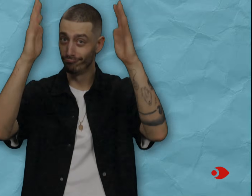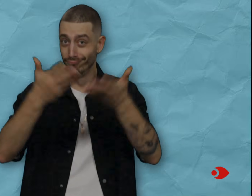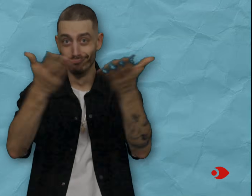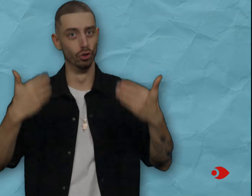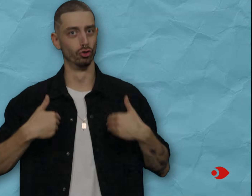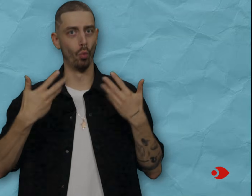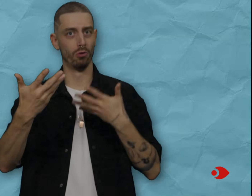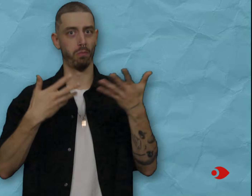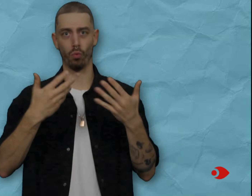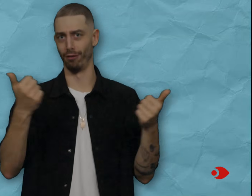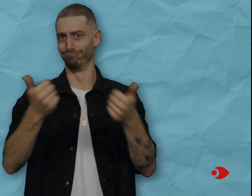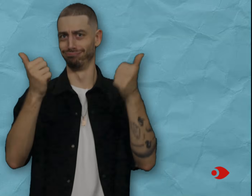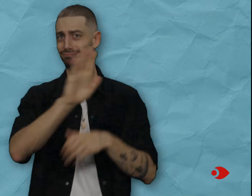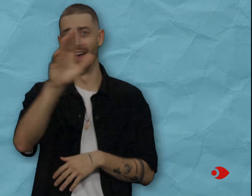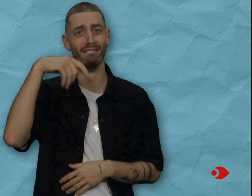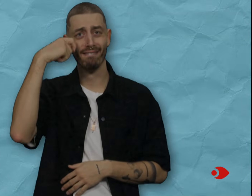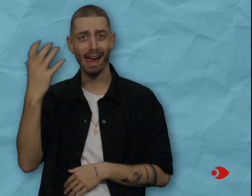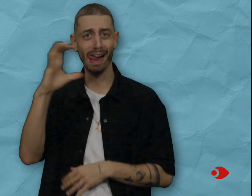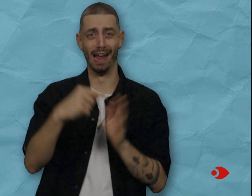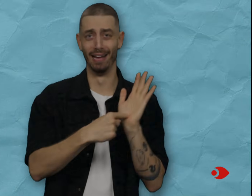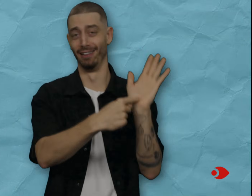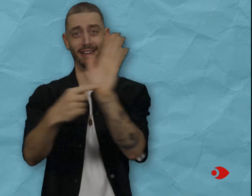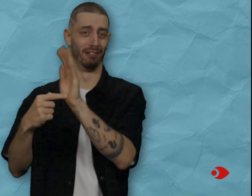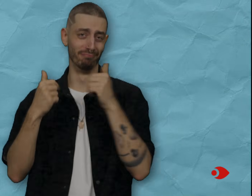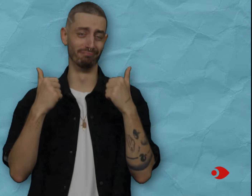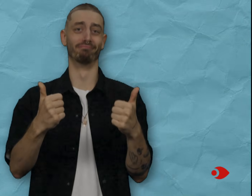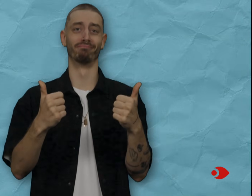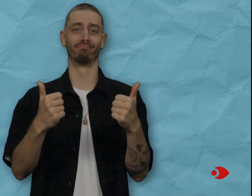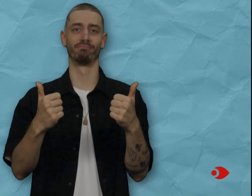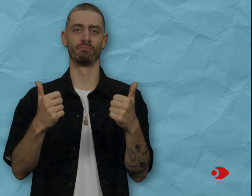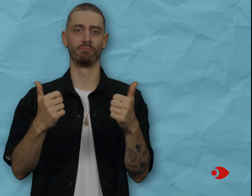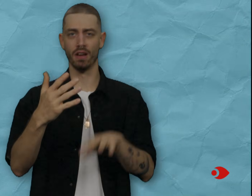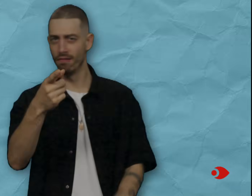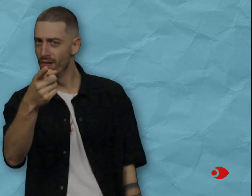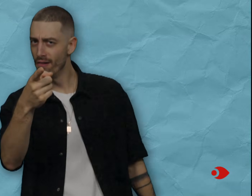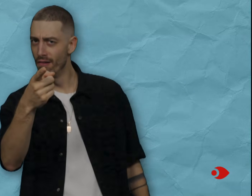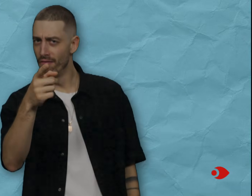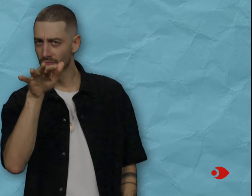Applaus für all unsere Young Reporter! Und danke für eure tollen Filmbeiträge.